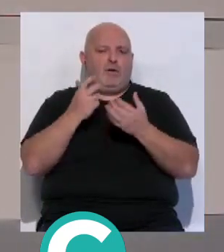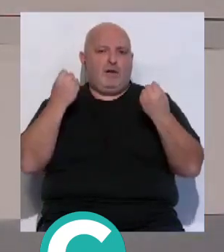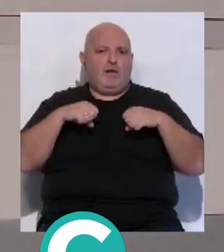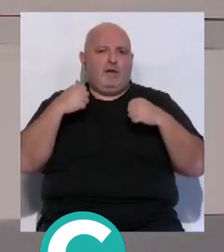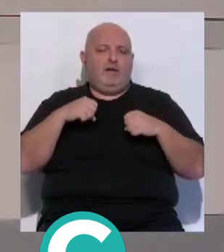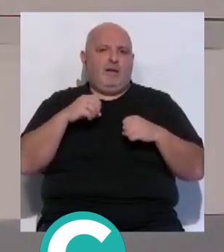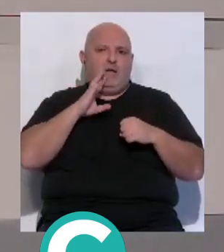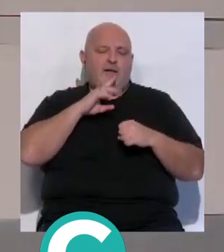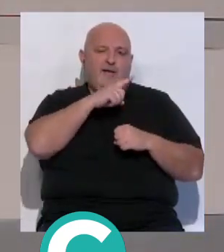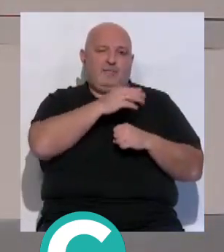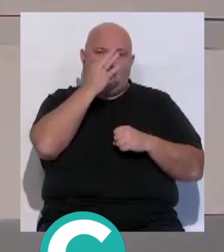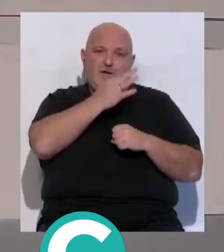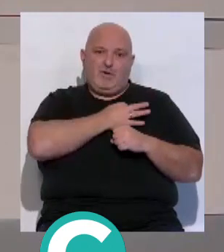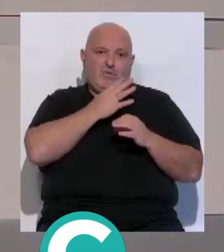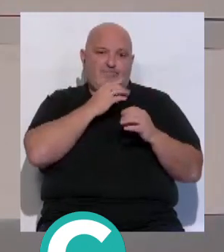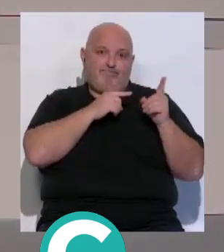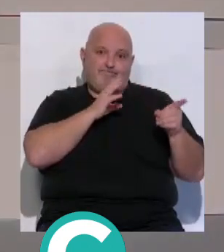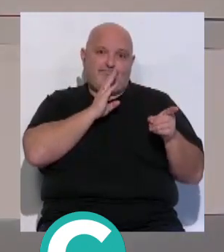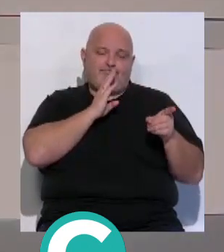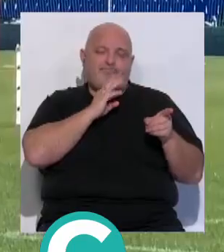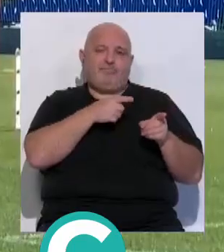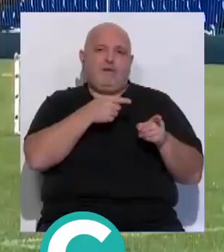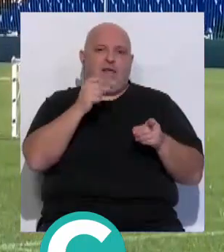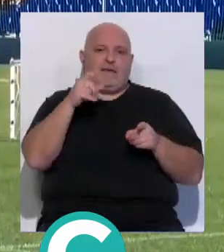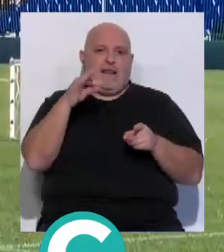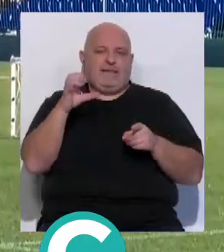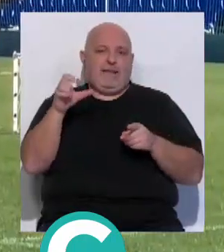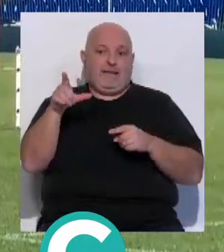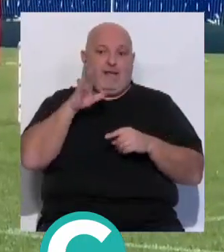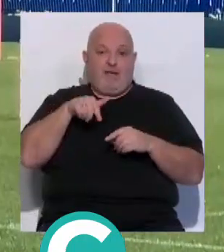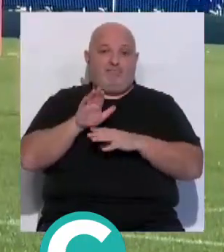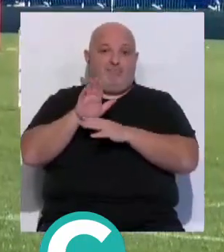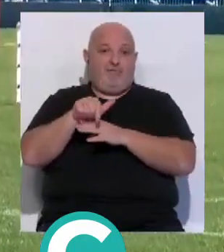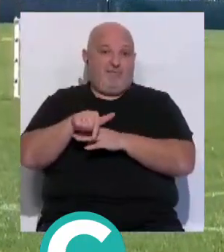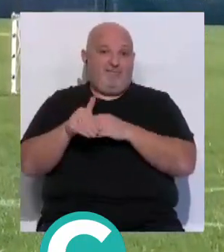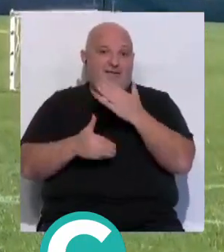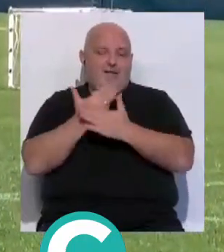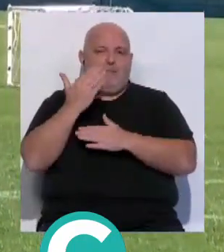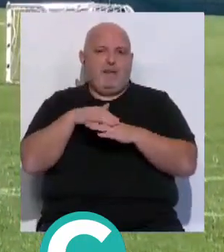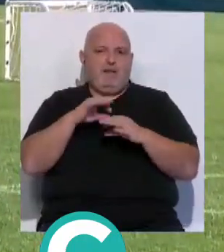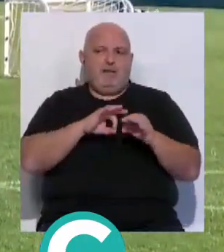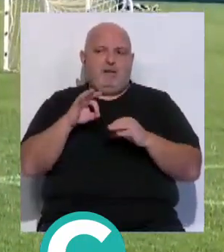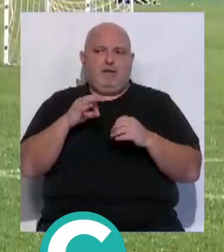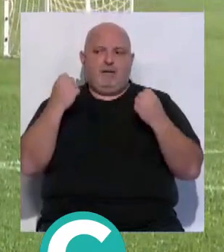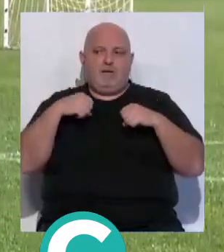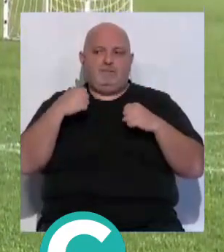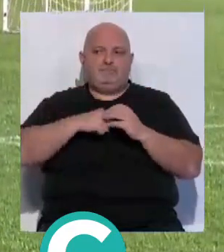en la Ciudad Deportiva con Gonzalo Escalante que está ya habilitado para el entrenamiento y para